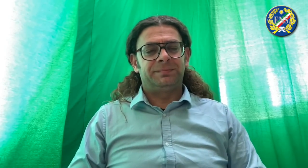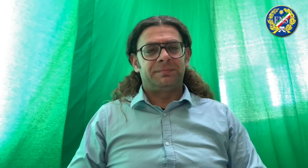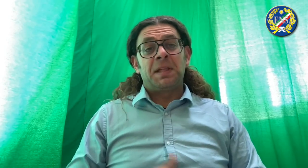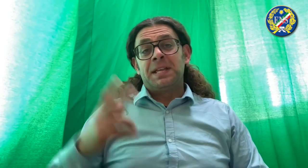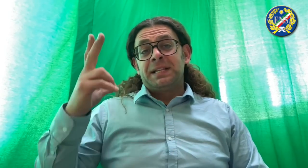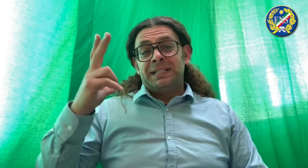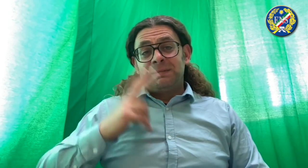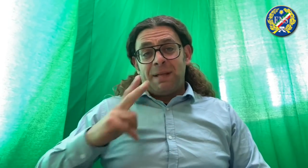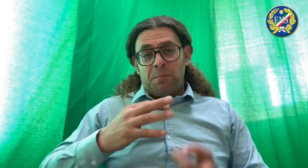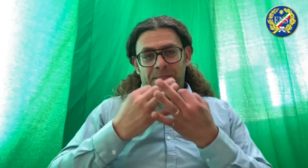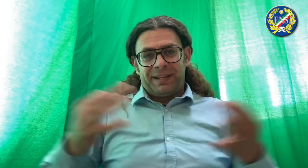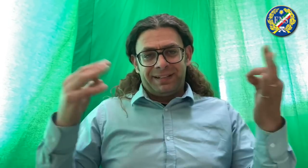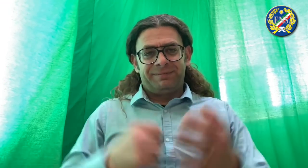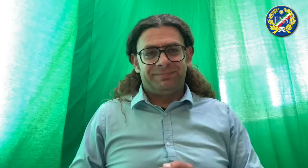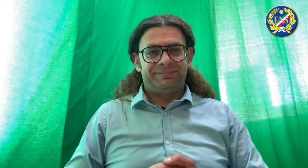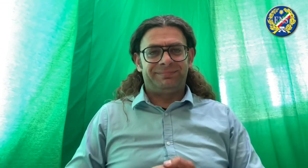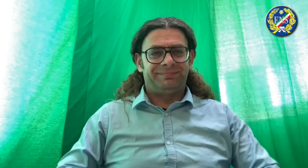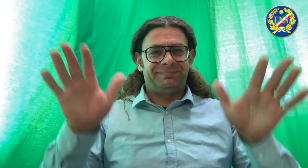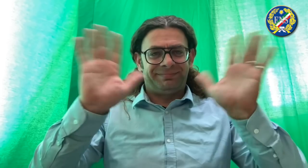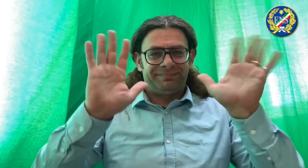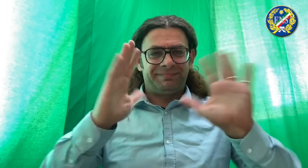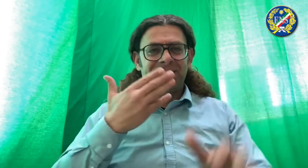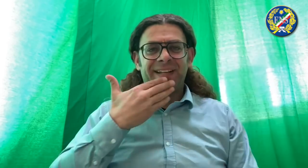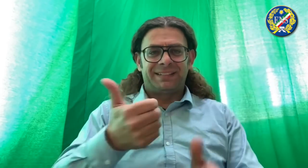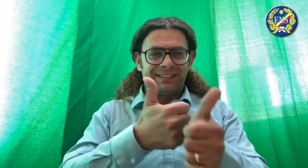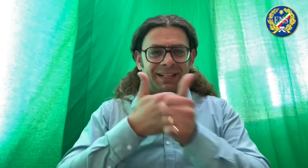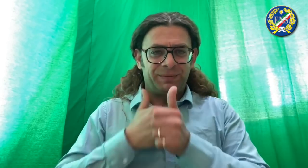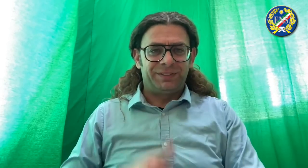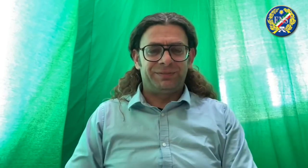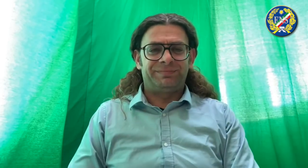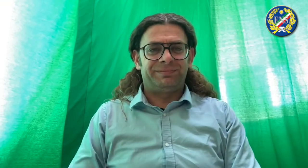Spero che tutto andrà bene. Grazie per avermi seguito!